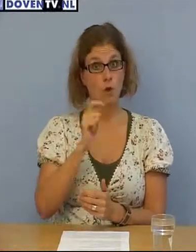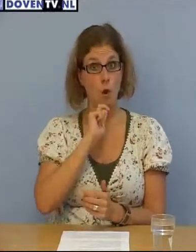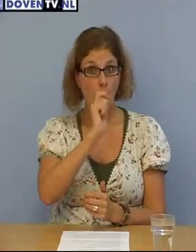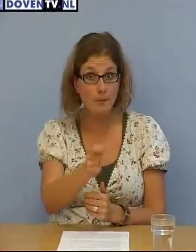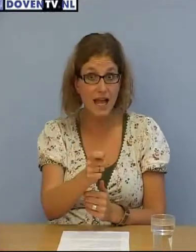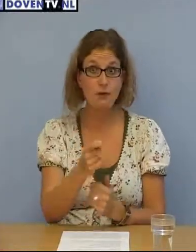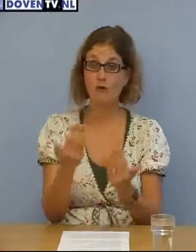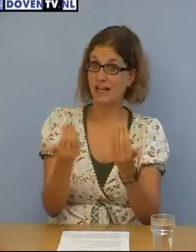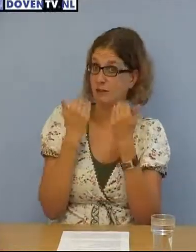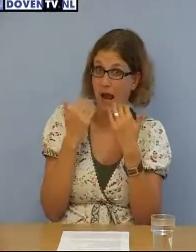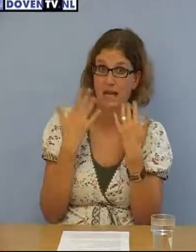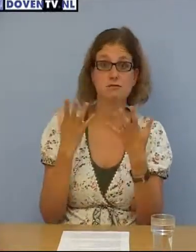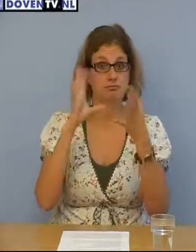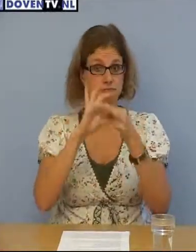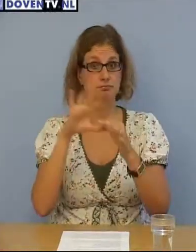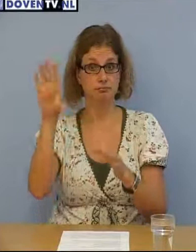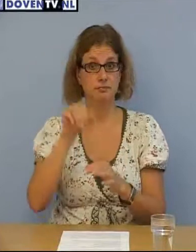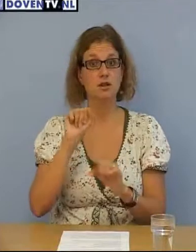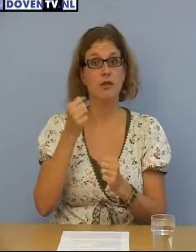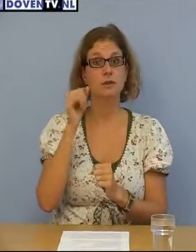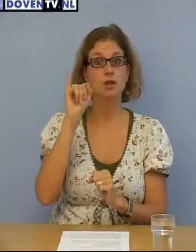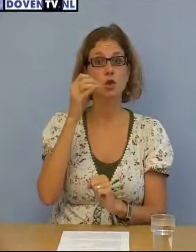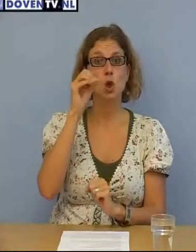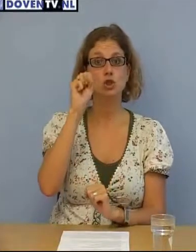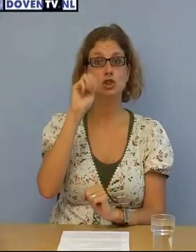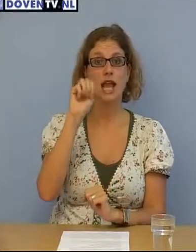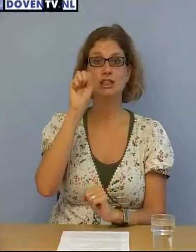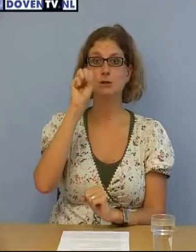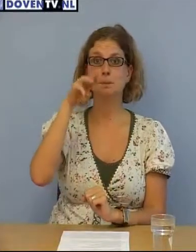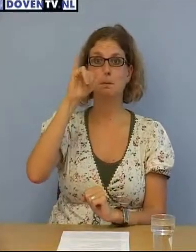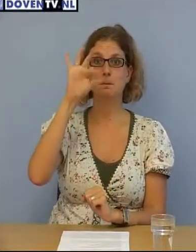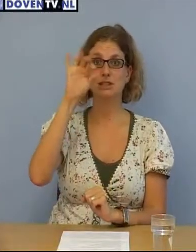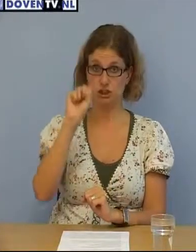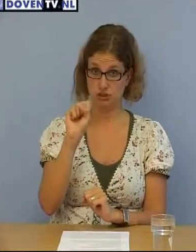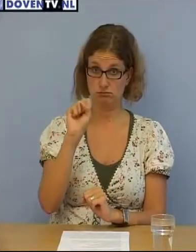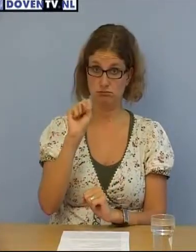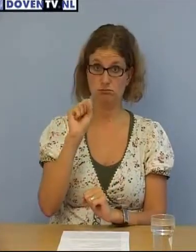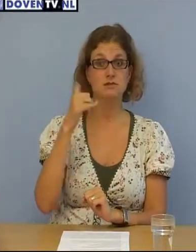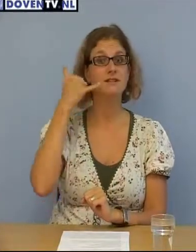Voor opgave en informatie kun je contact opnemen met José Smits,